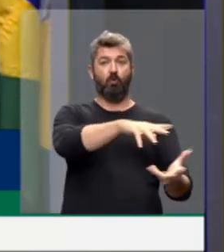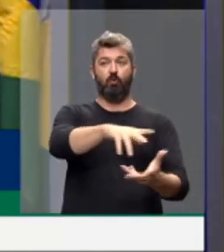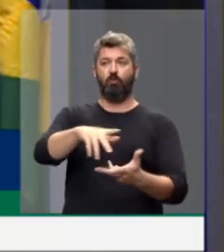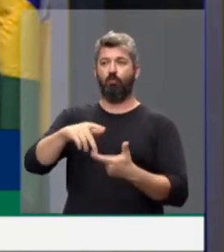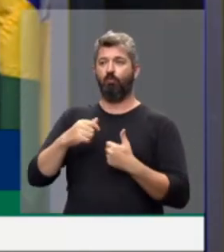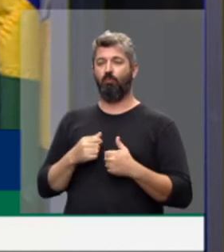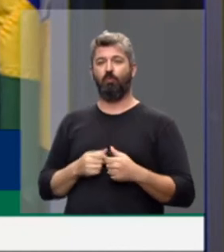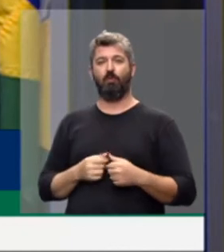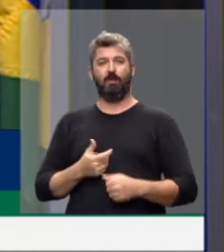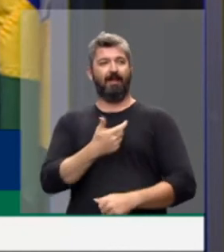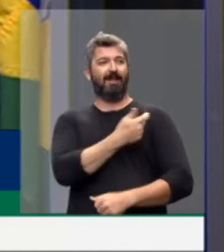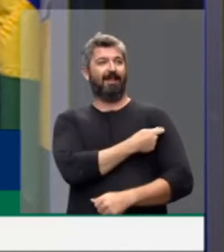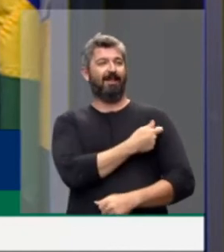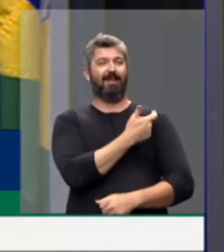SER MUITO MAIS TRISTE PORQUE